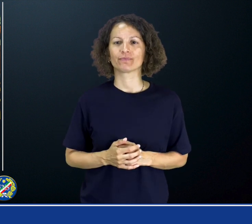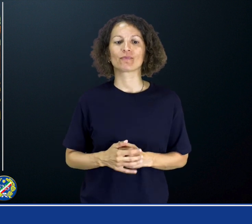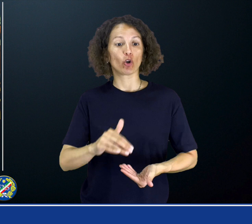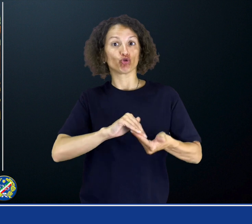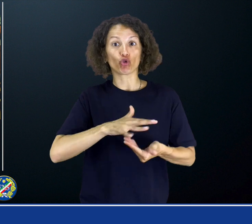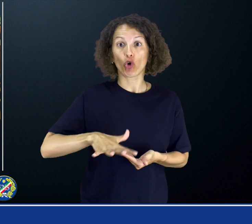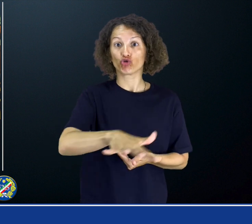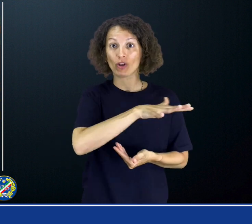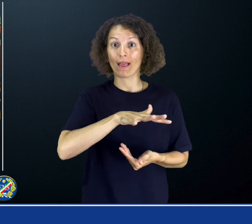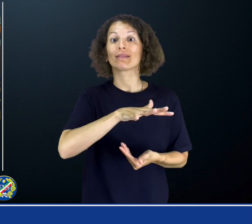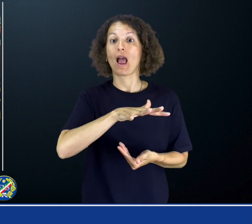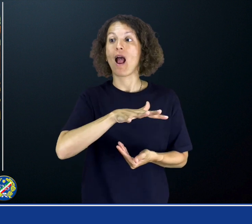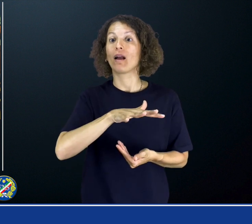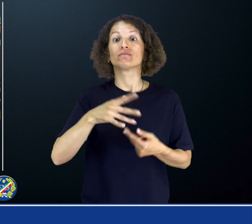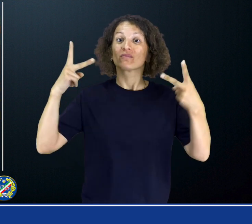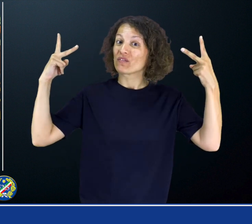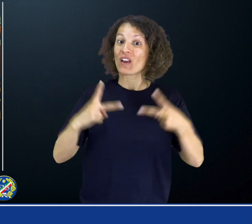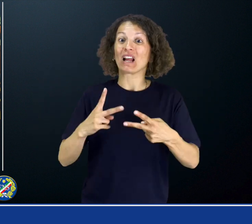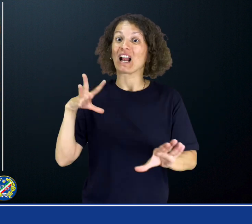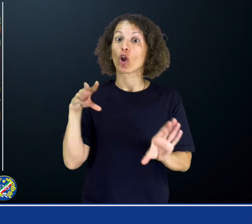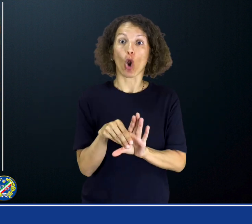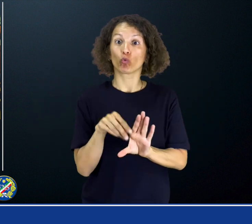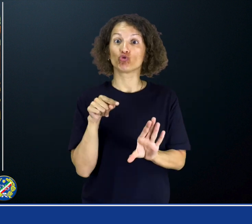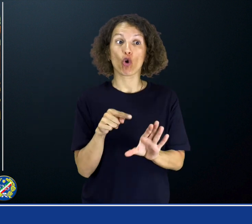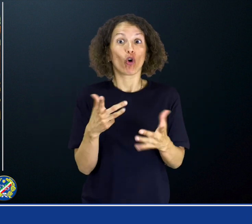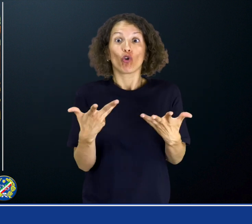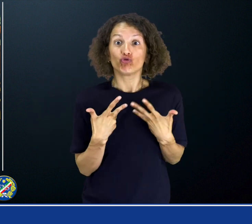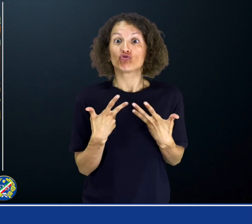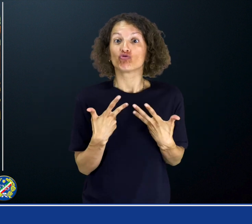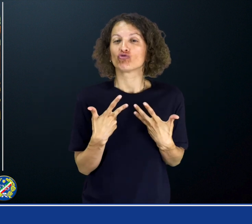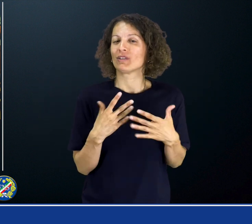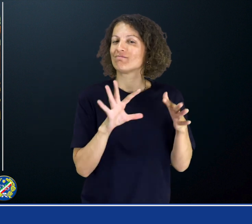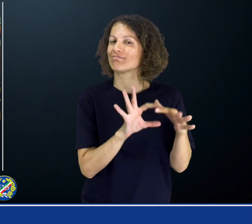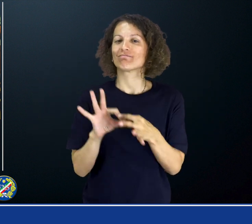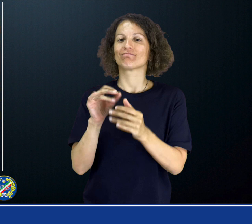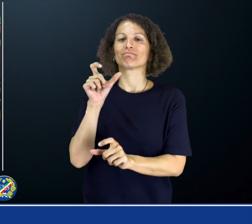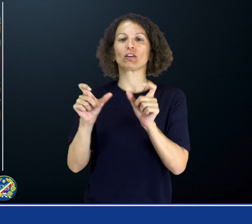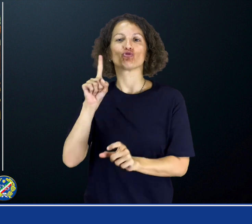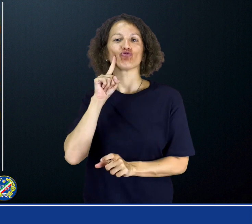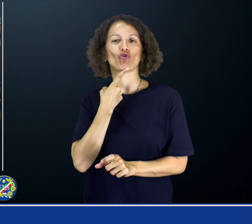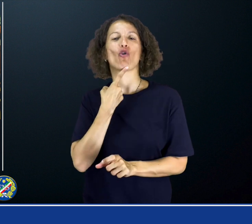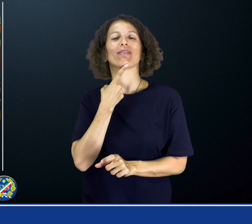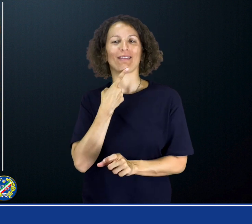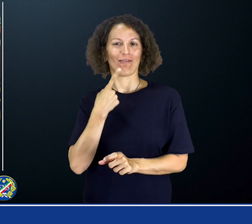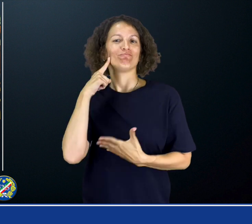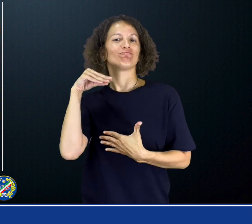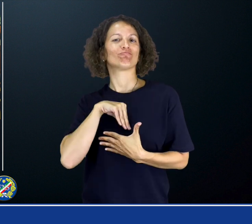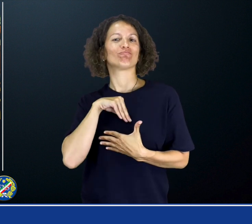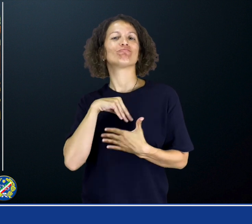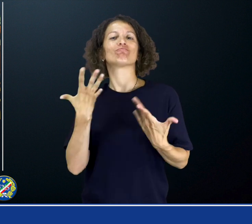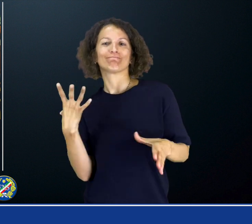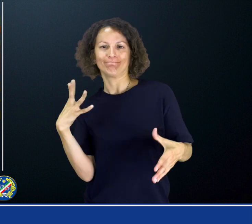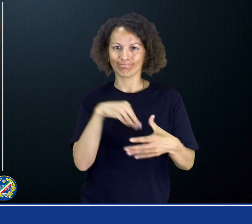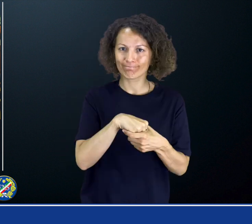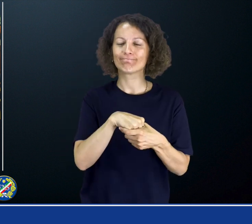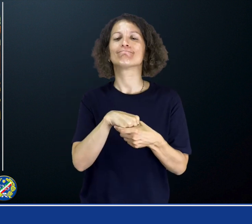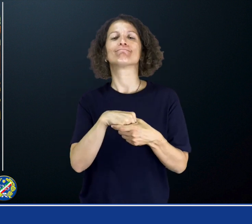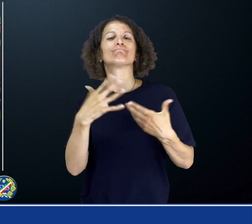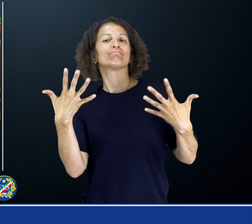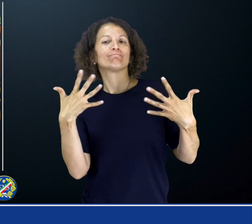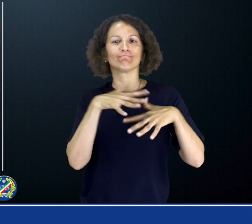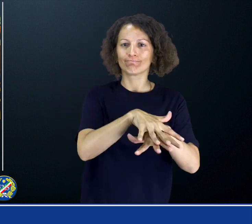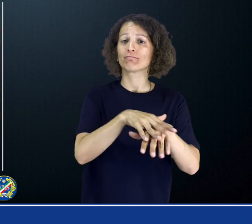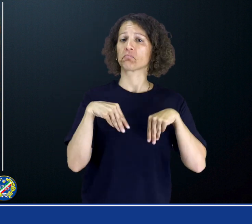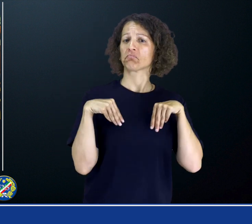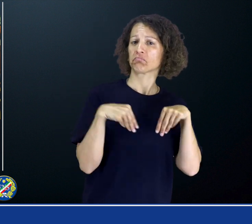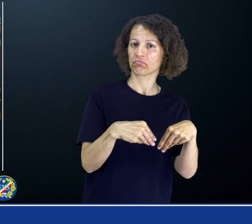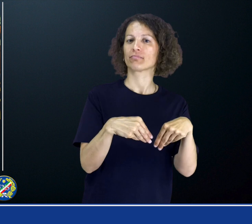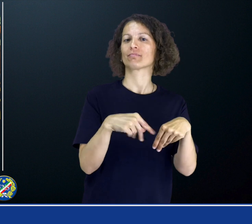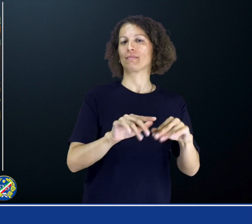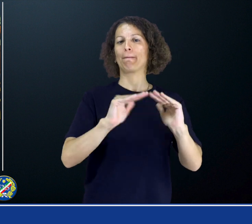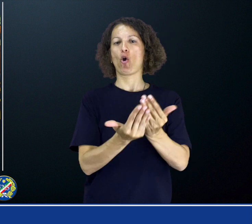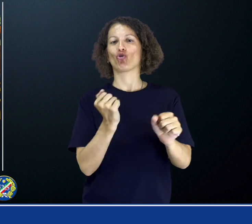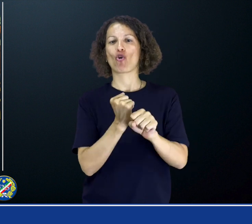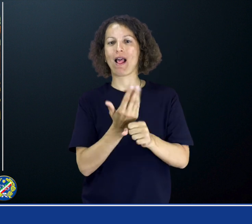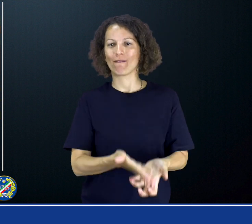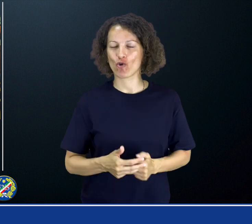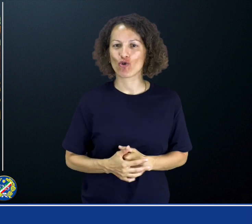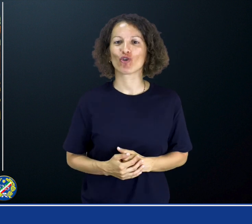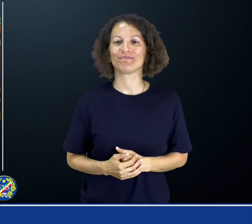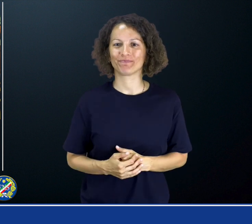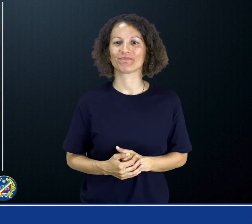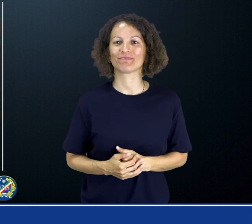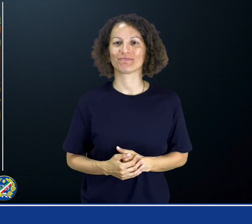perché̀ una reale inclusione nella società̀ non può̀ prescindere da una effettiva integrazione e partecipazione attiva dei Sordi nel mondo del lavoro.